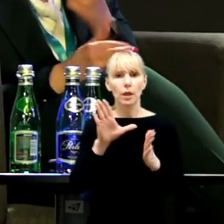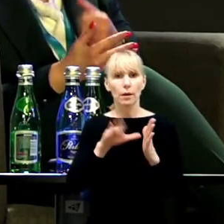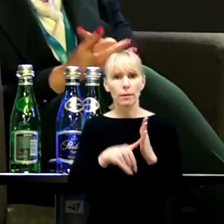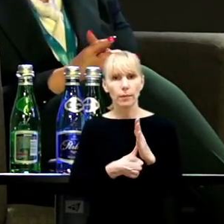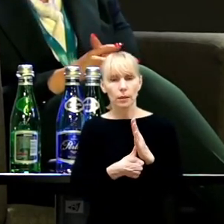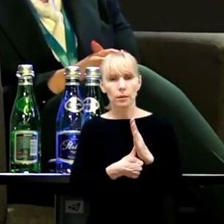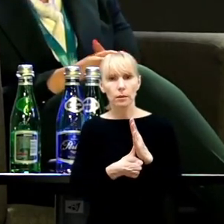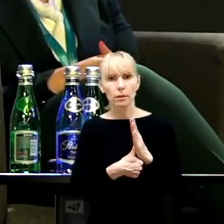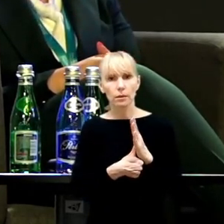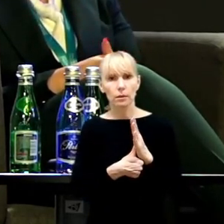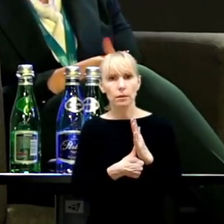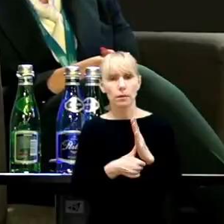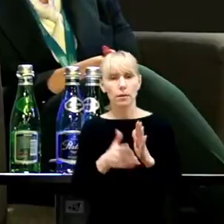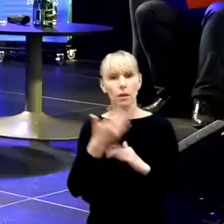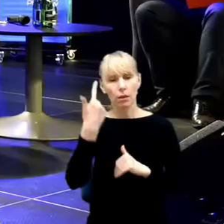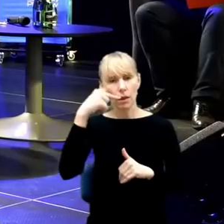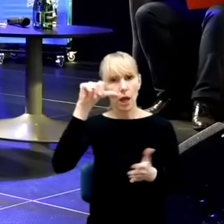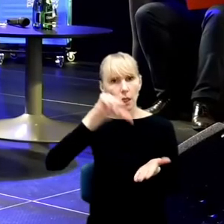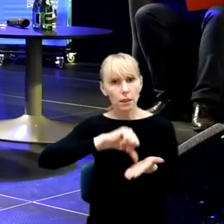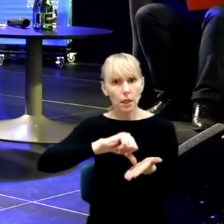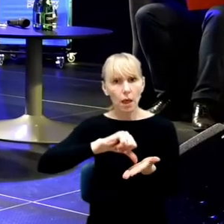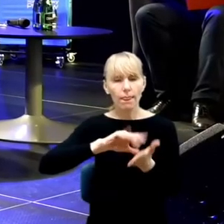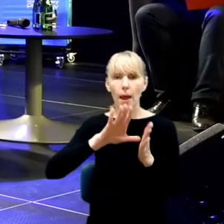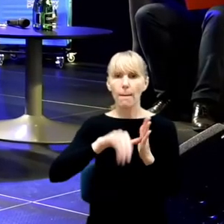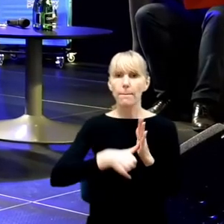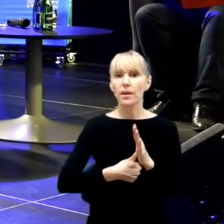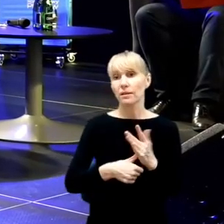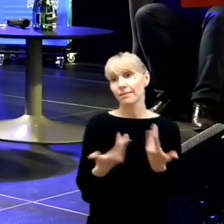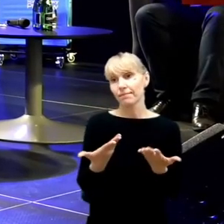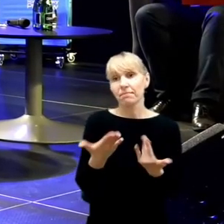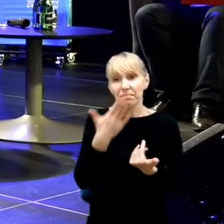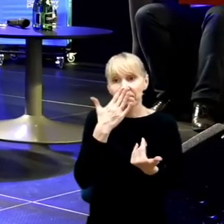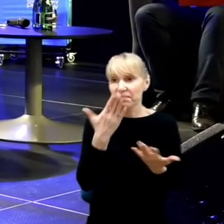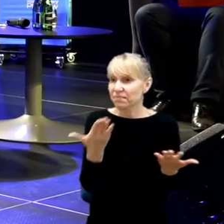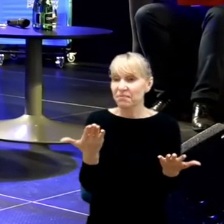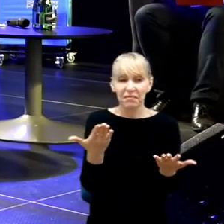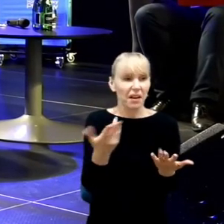te centra miast wyglądają jak wyglądają. Nie trzeba nikomu Państwu mówić,